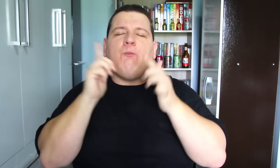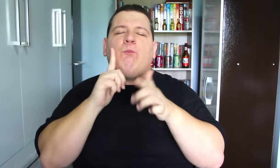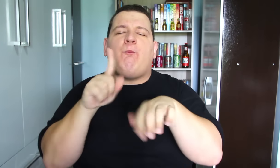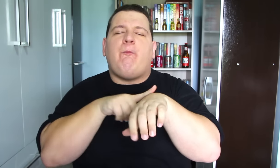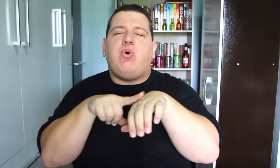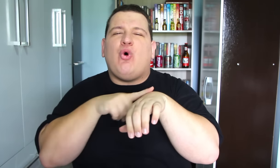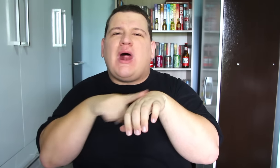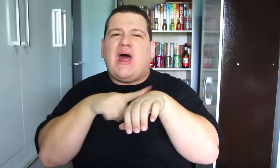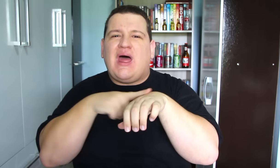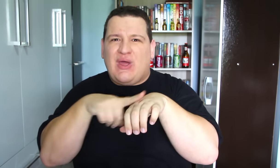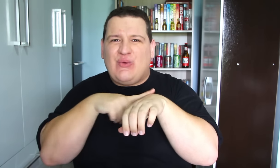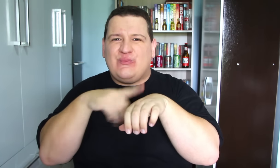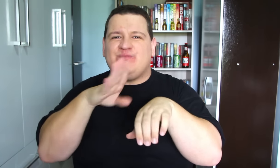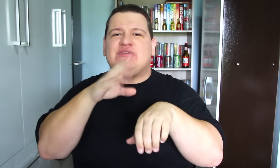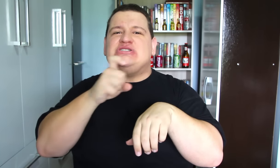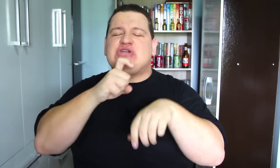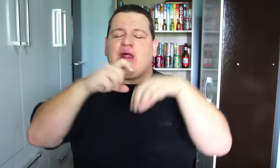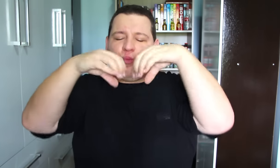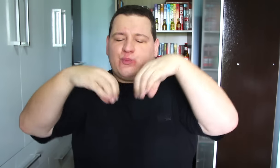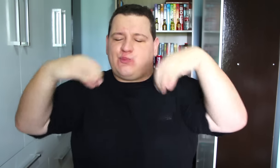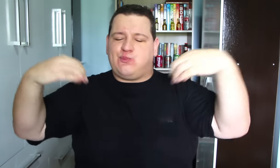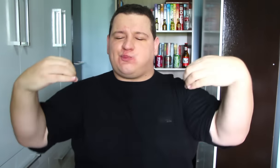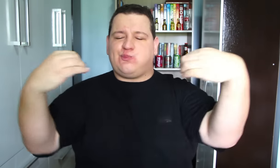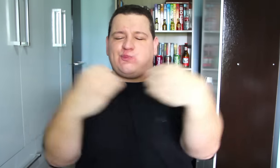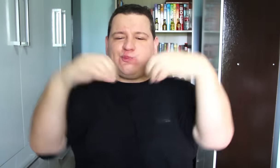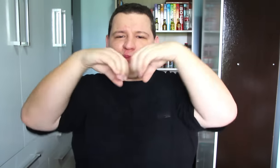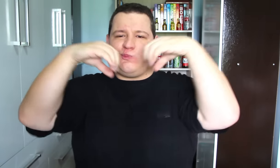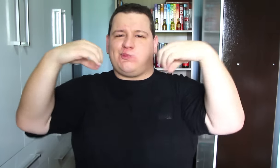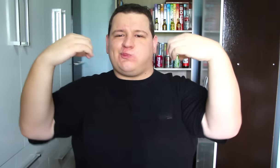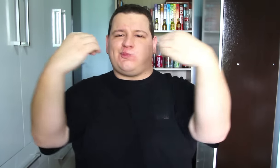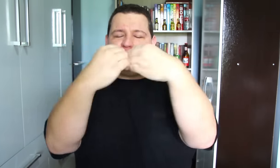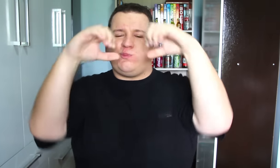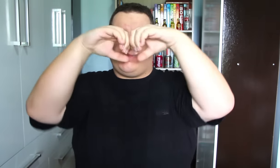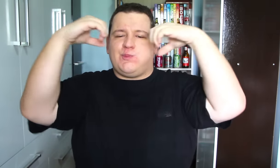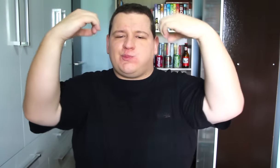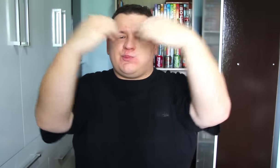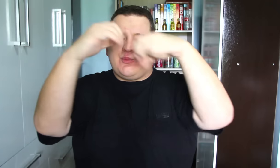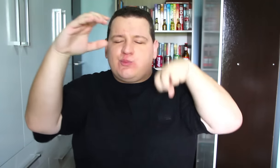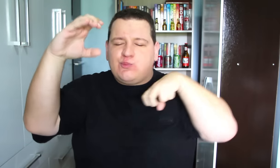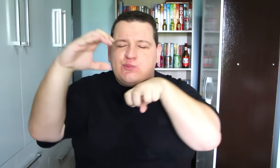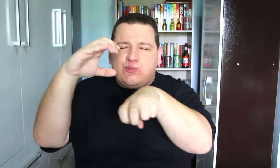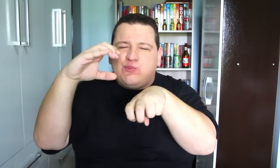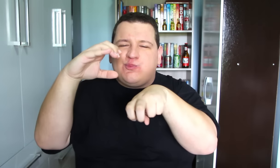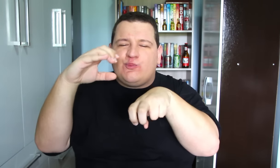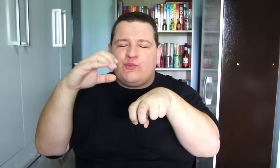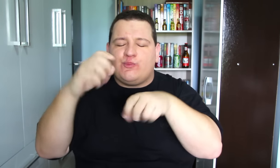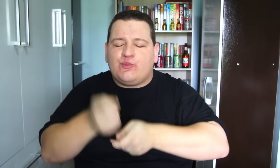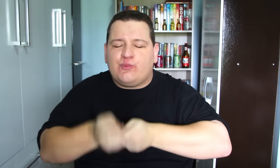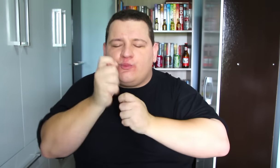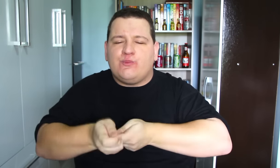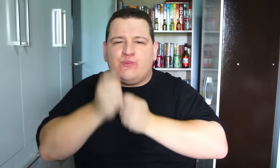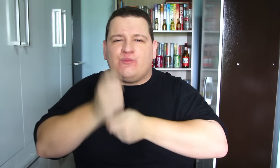pele morena, vive no iglu, pescando.